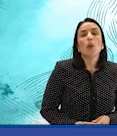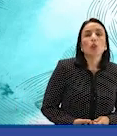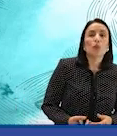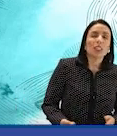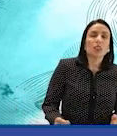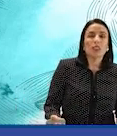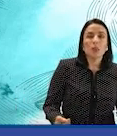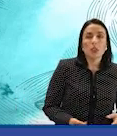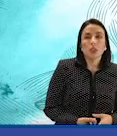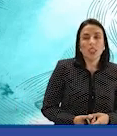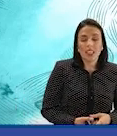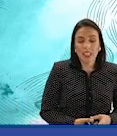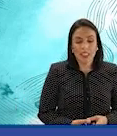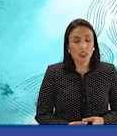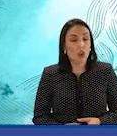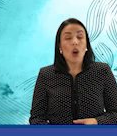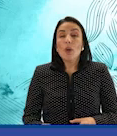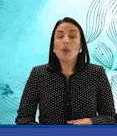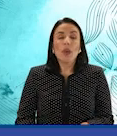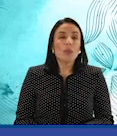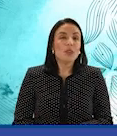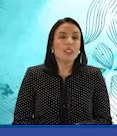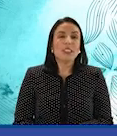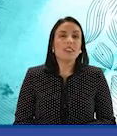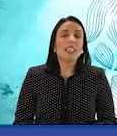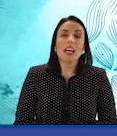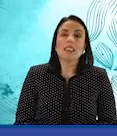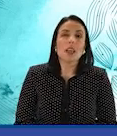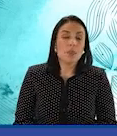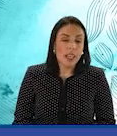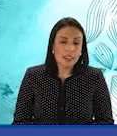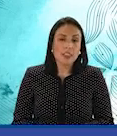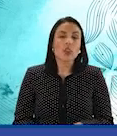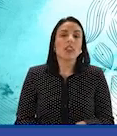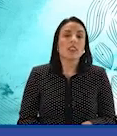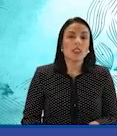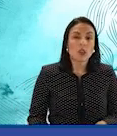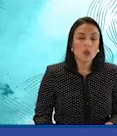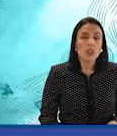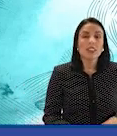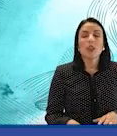los plazos de remisión de la liquidación. Podemos recibir hasta 20 solicitudes de